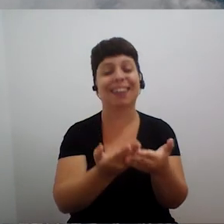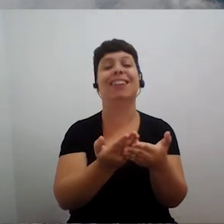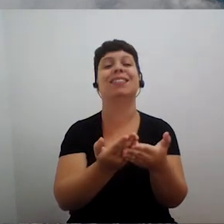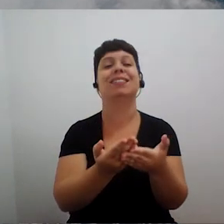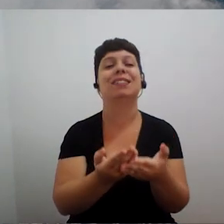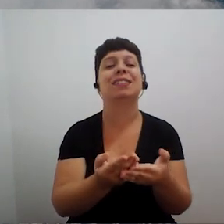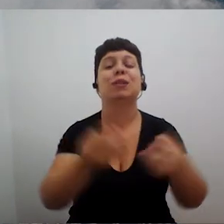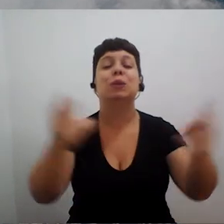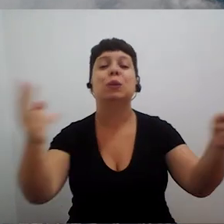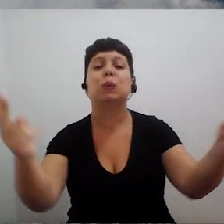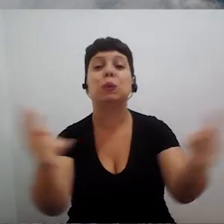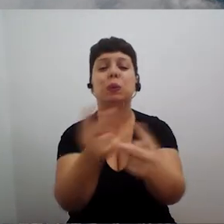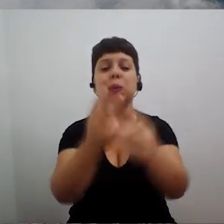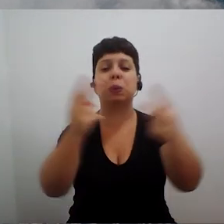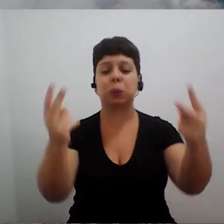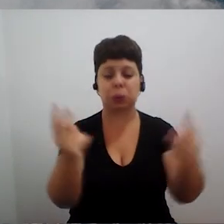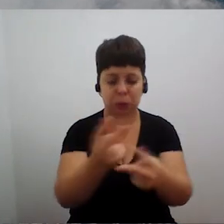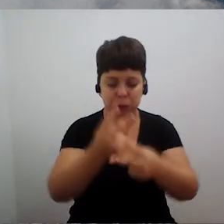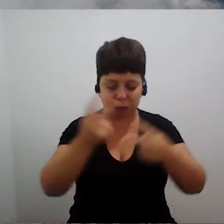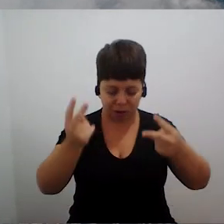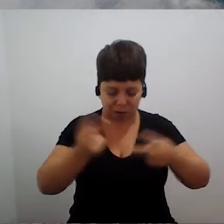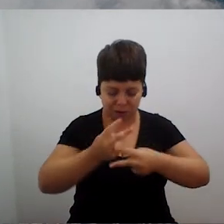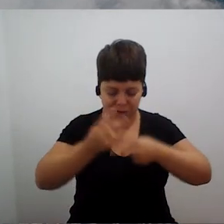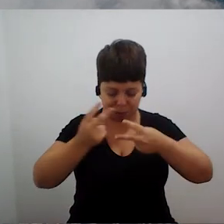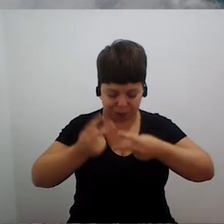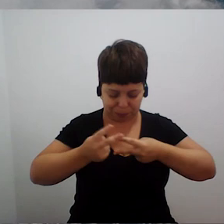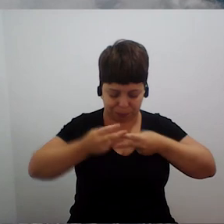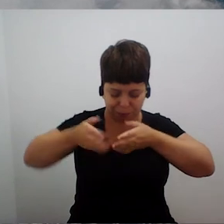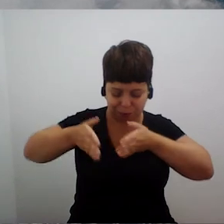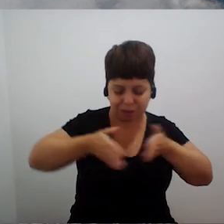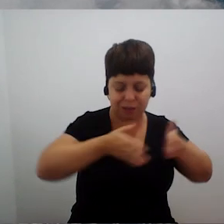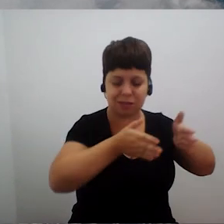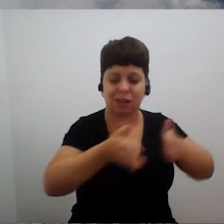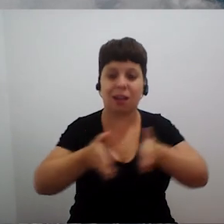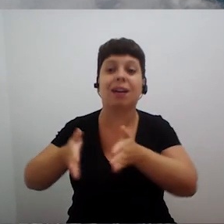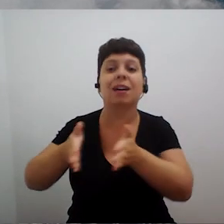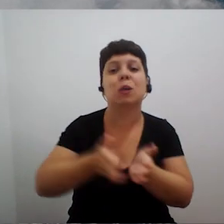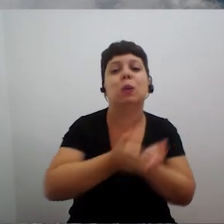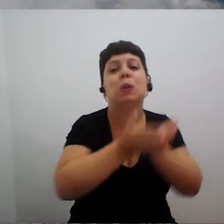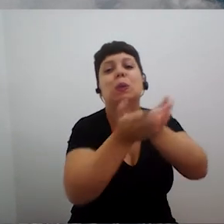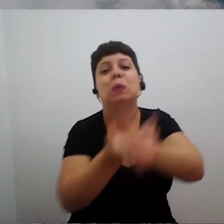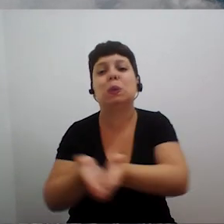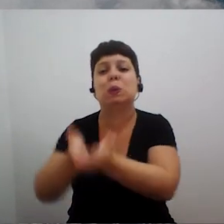Que o vento sopra o destino, pelos caminhos do mar